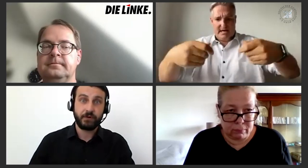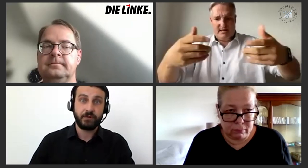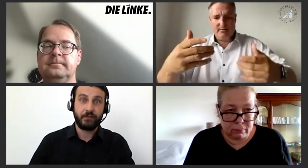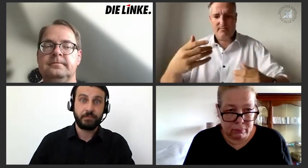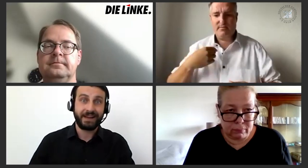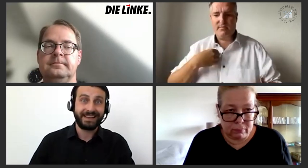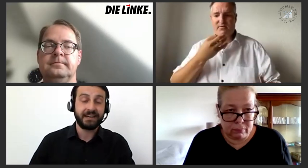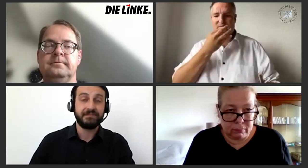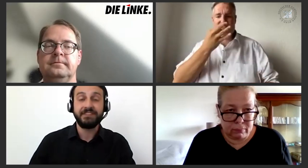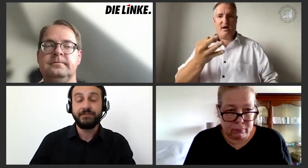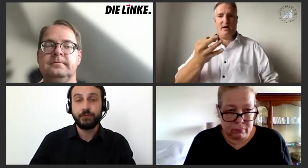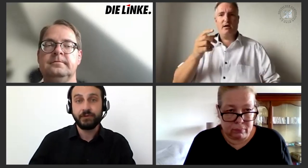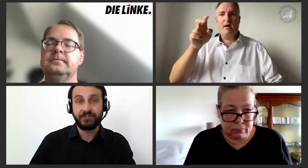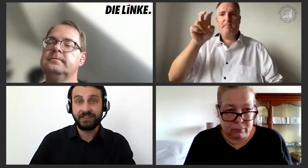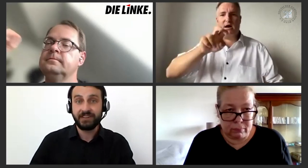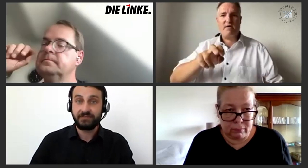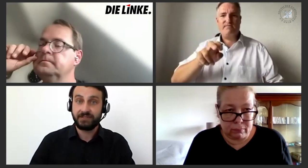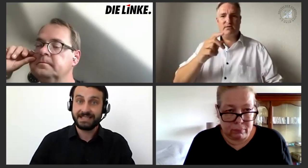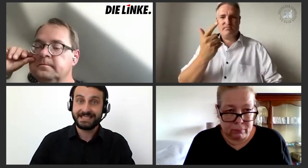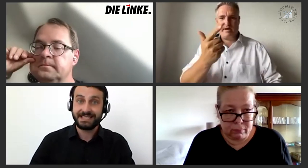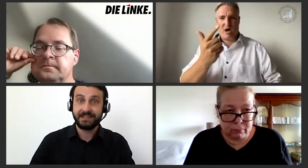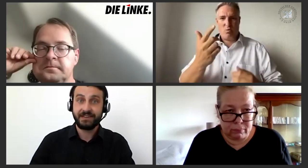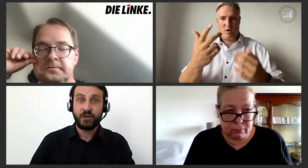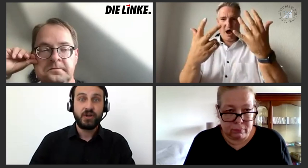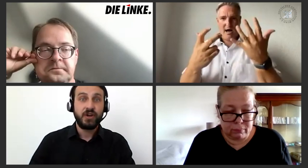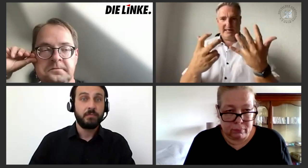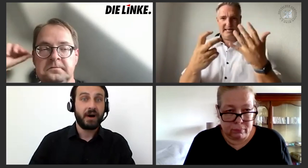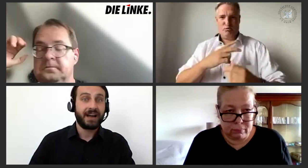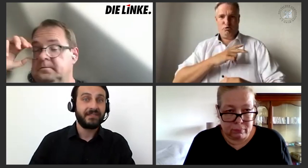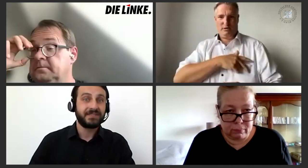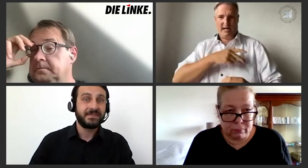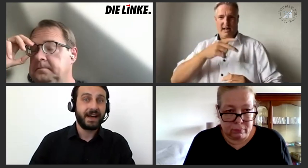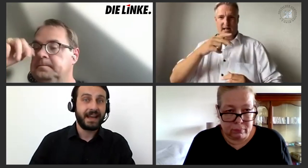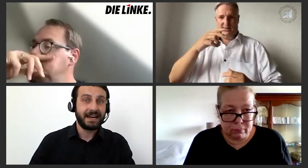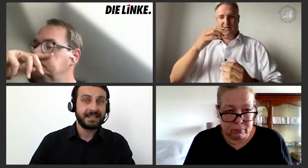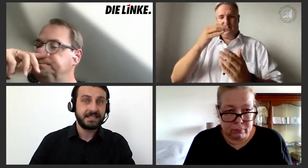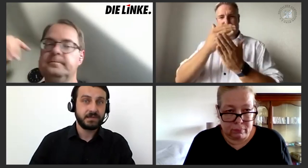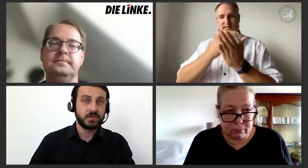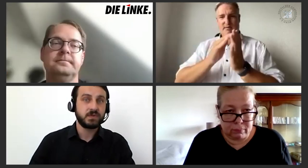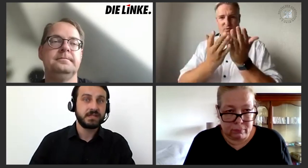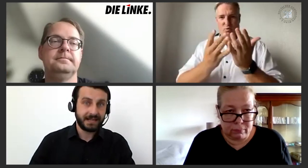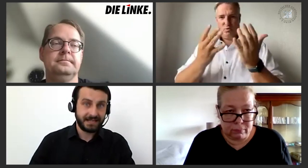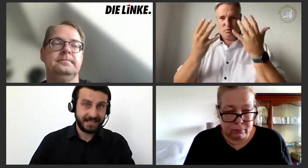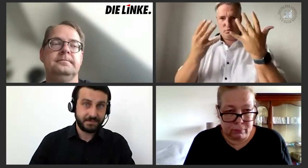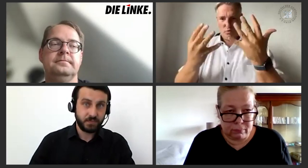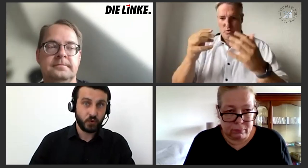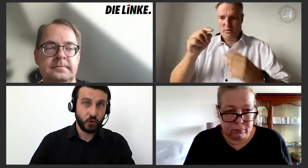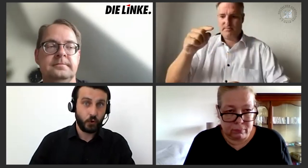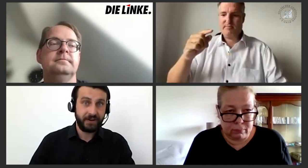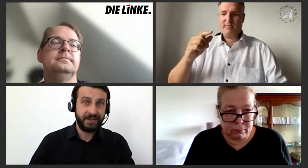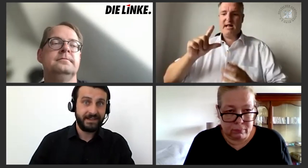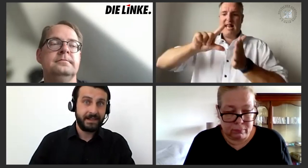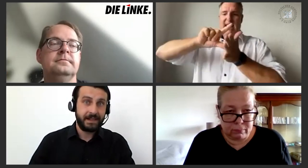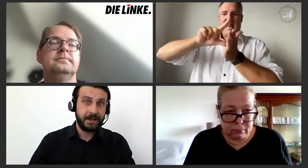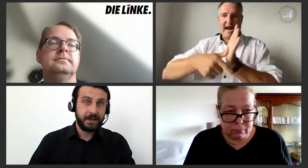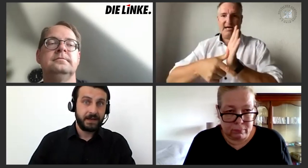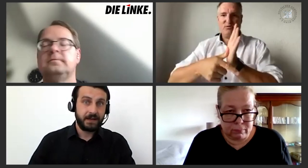Da stoßen wir nach wie vor auf Barrieren. Wie würden Sie das finanzieren? § 82 im Sozialgesetzbuch IX